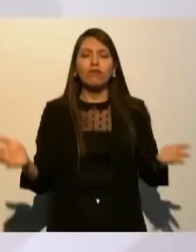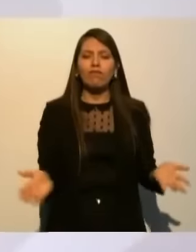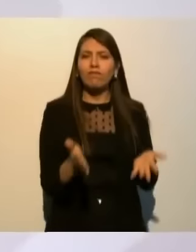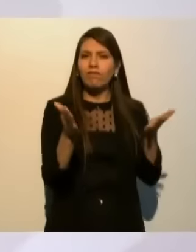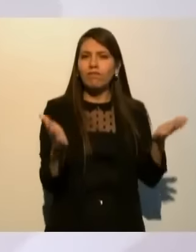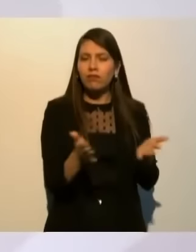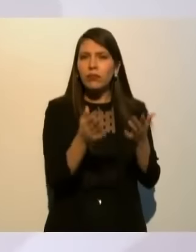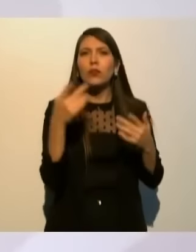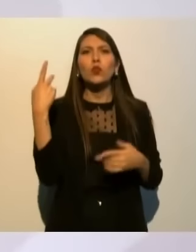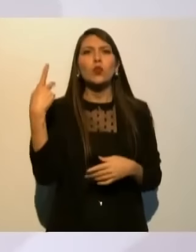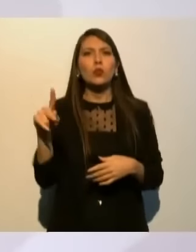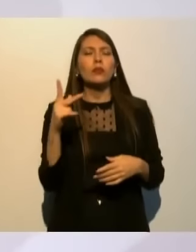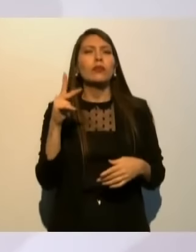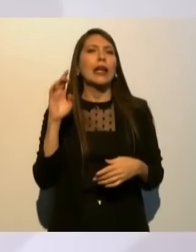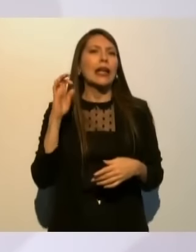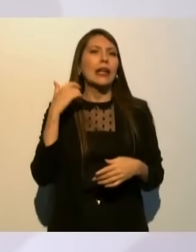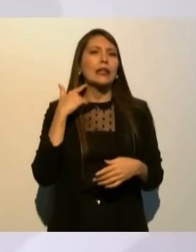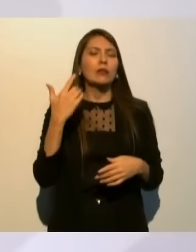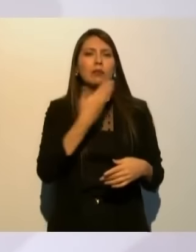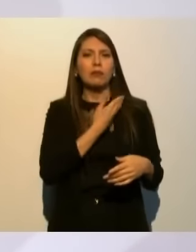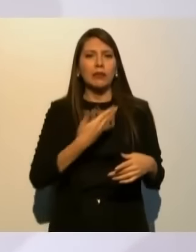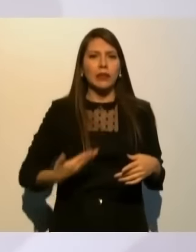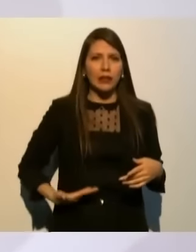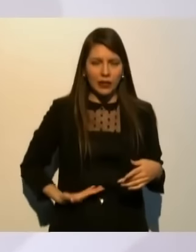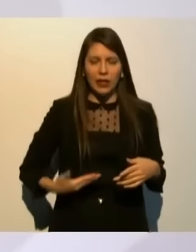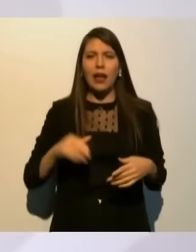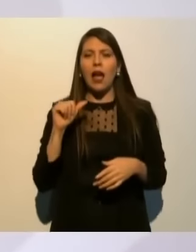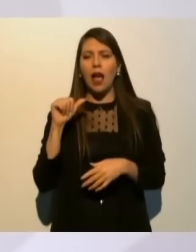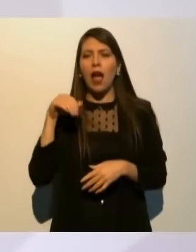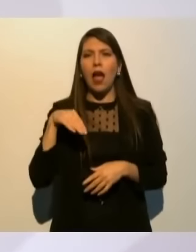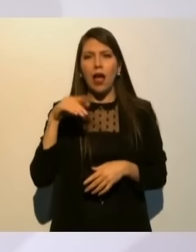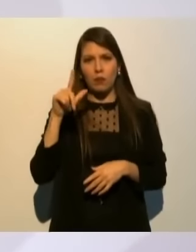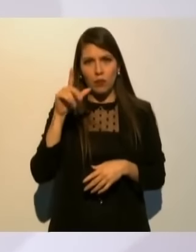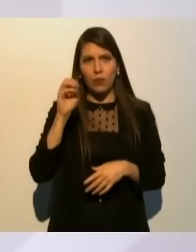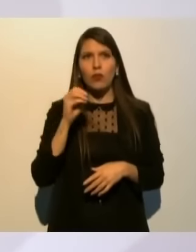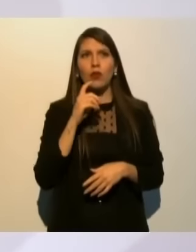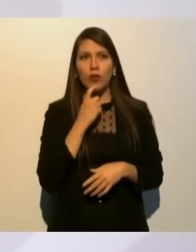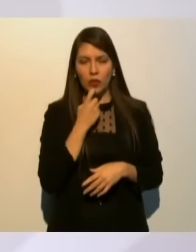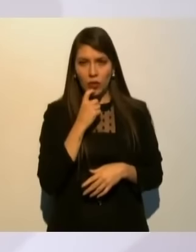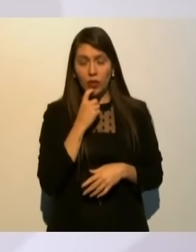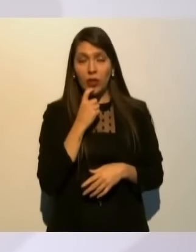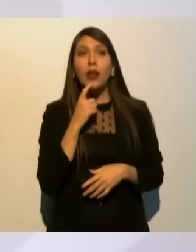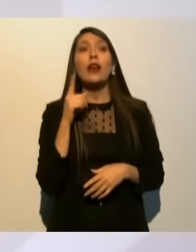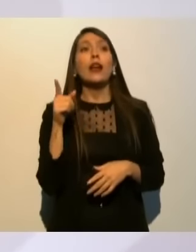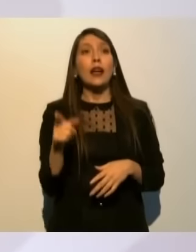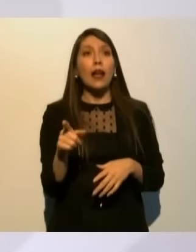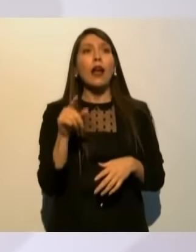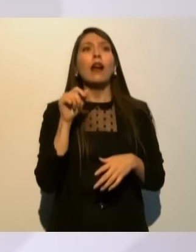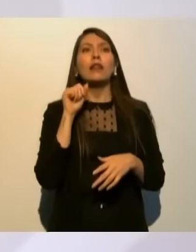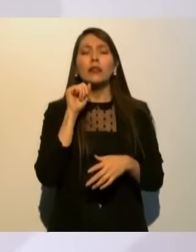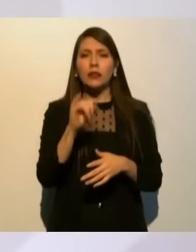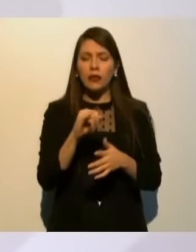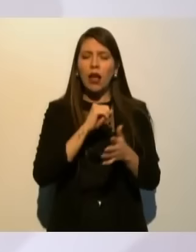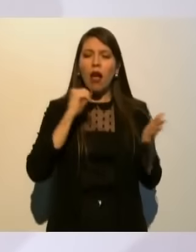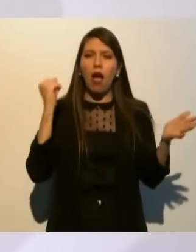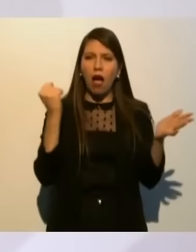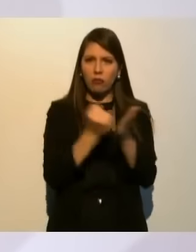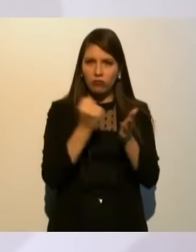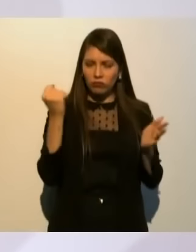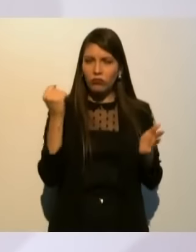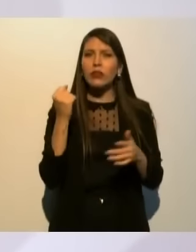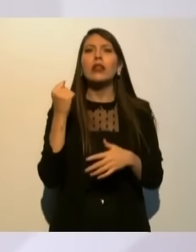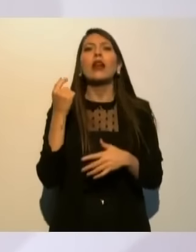su tiempo y fue definitivamente aprobada y publicada por nuestra presidenta Claudia